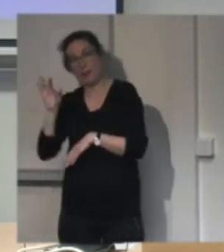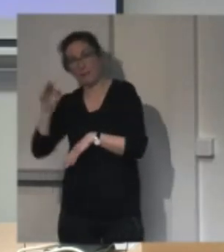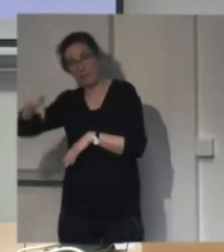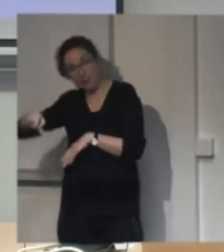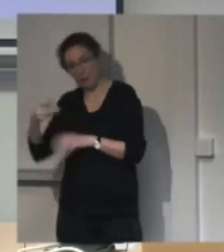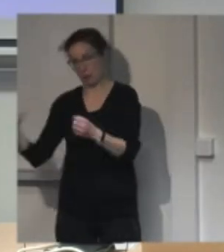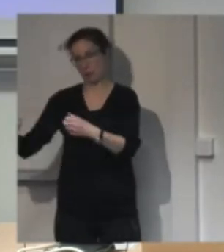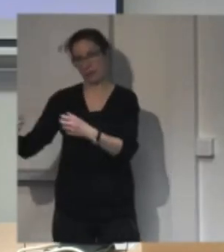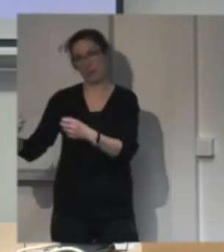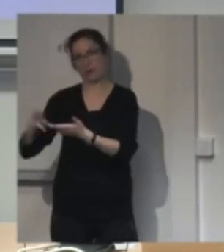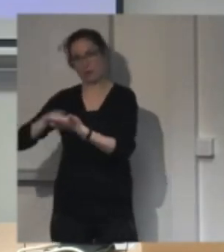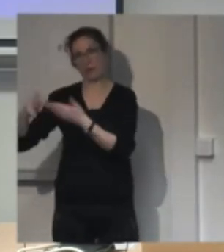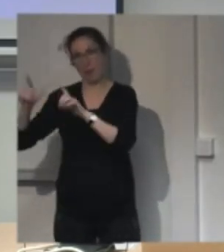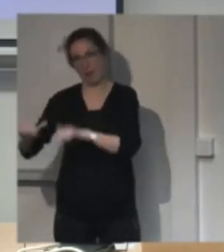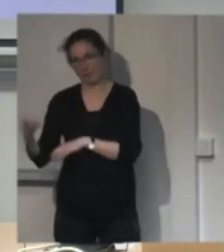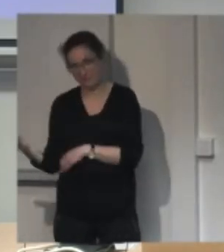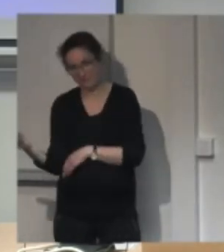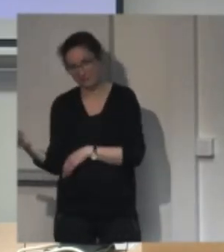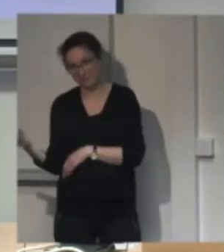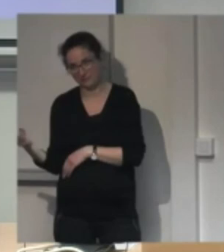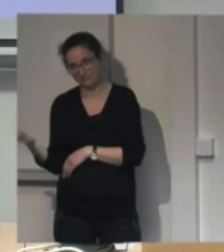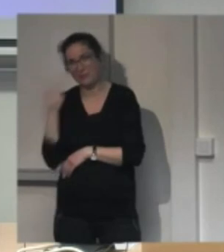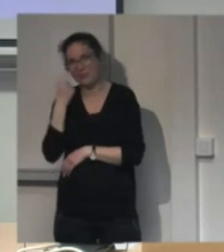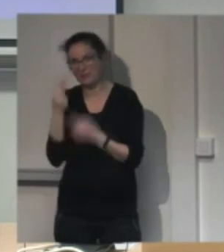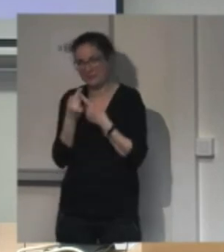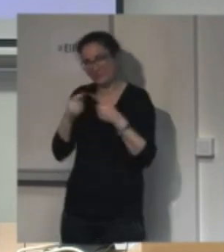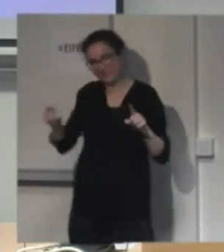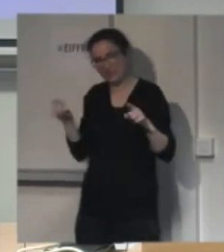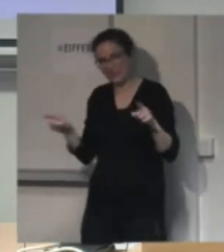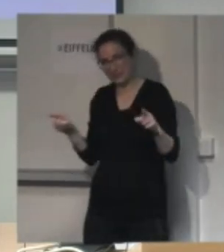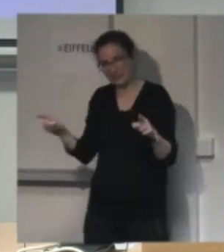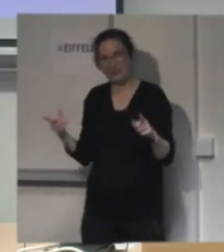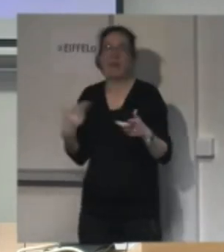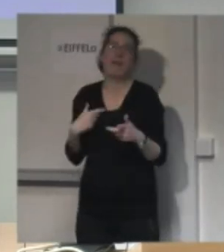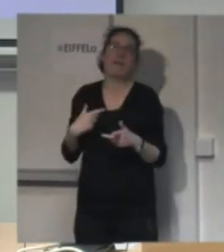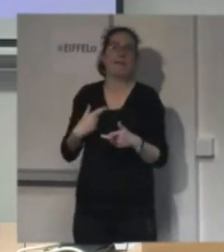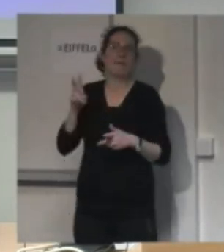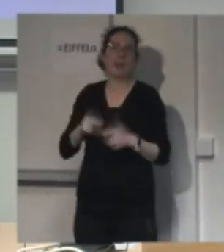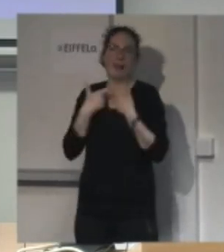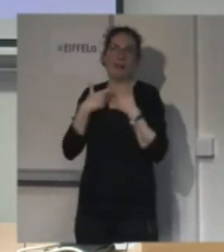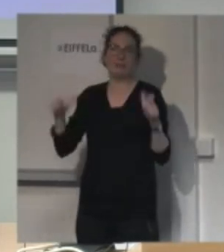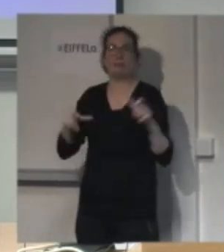Donc, en ce qui me concerne, c'est de l'accessibilité... Pour faire la différence, je parle de "normative".